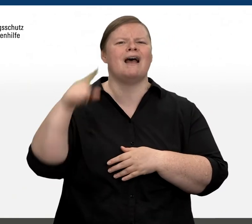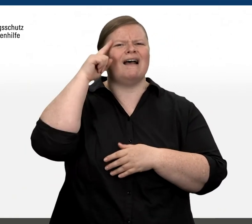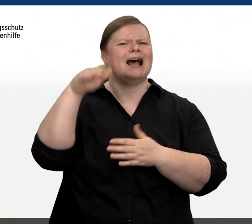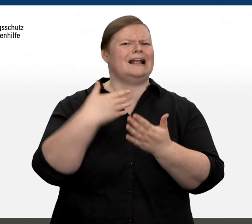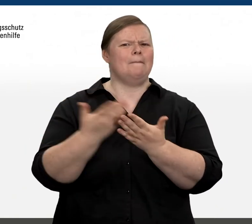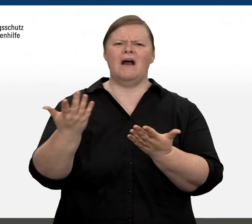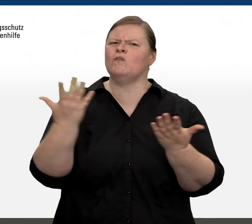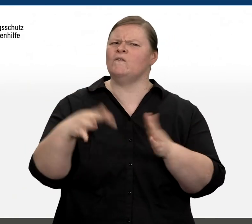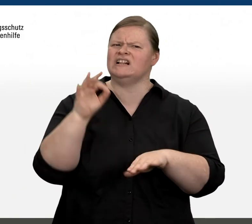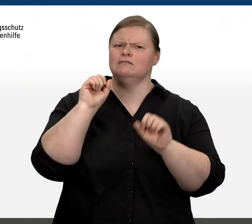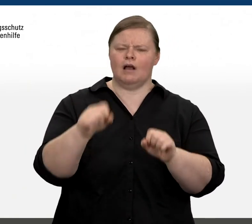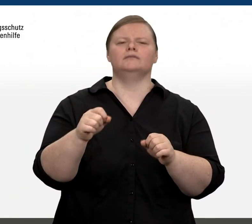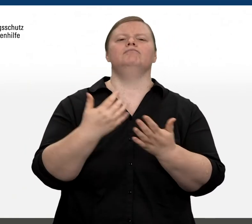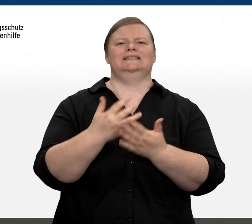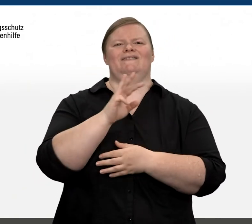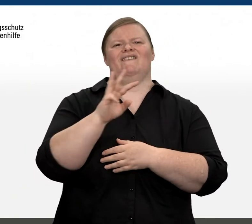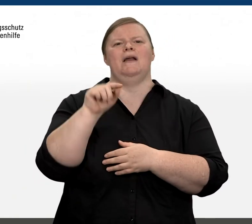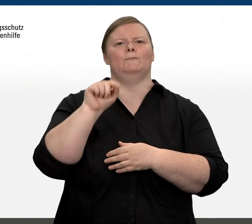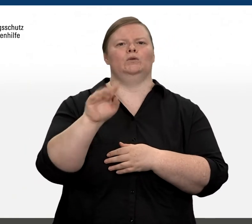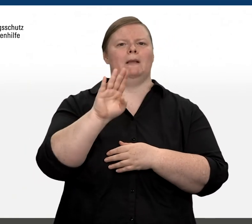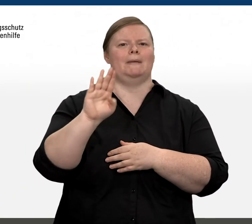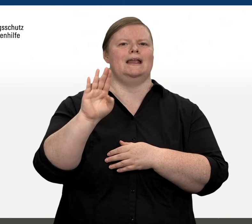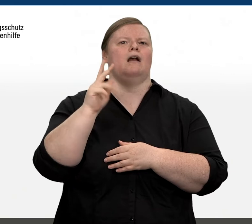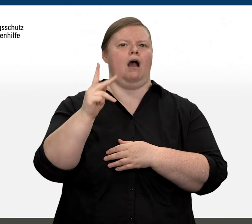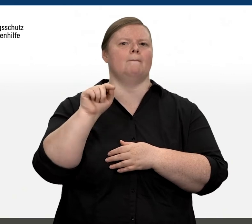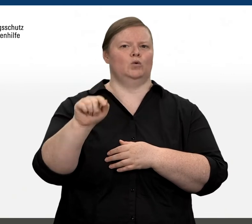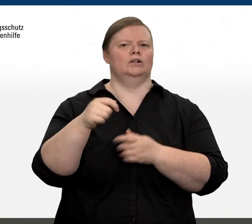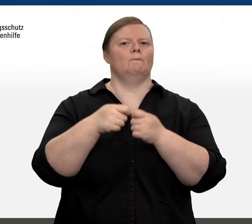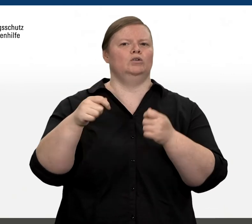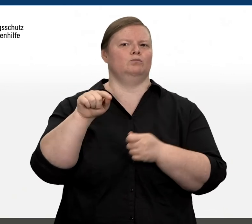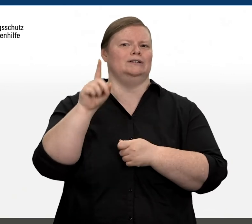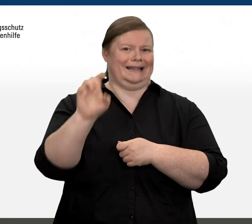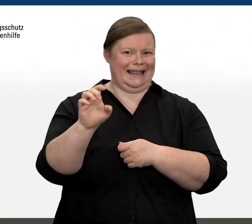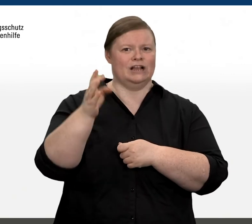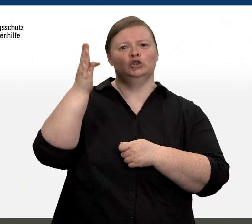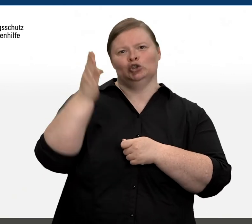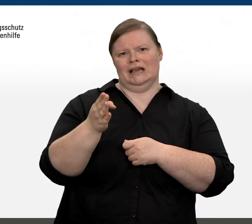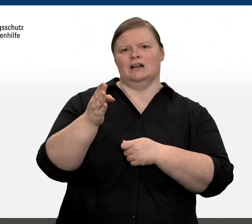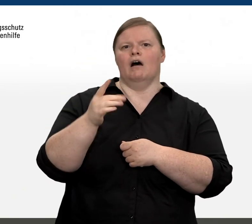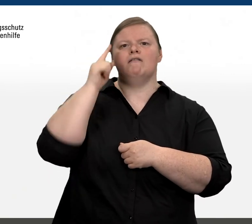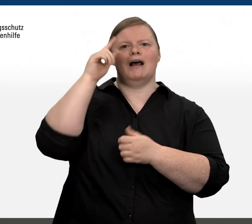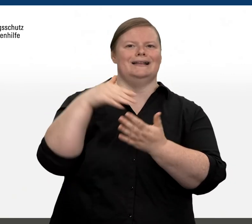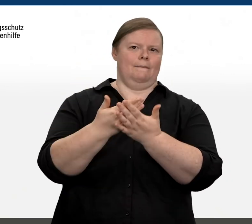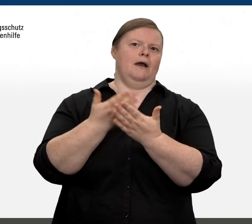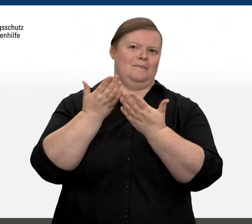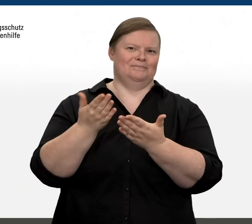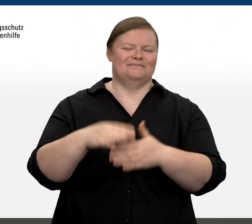Den Ratgeber finden Sie unter www.bbk.bund.de/ratgeber.